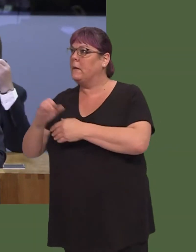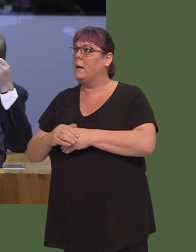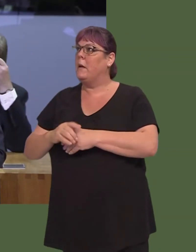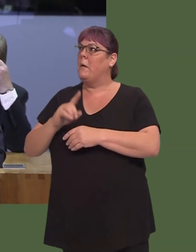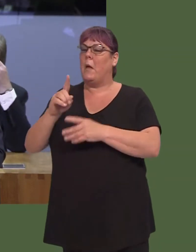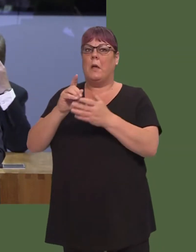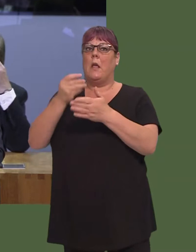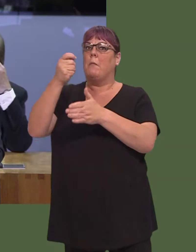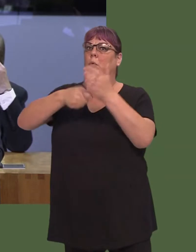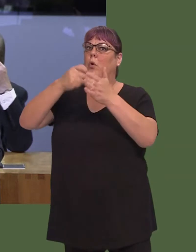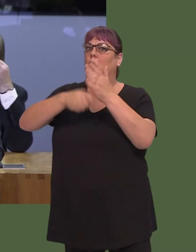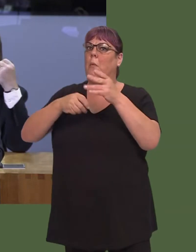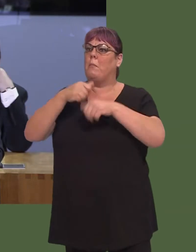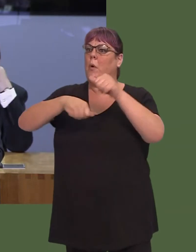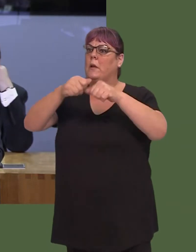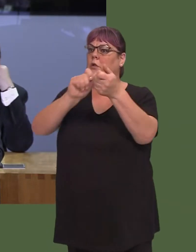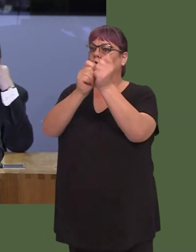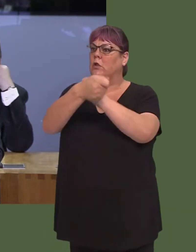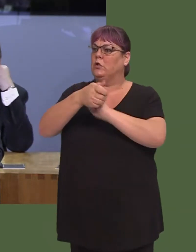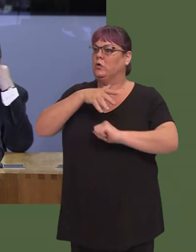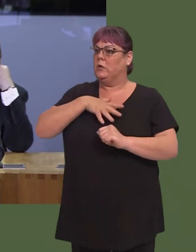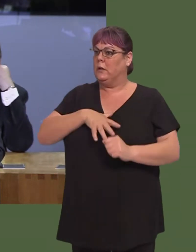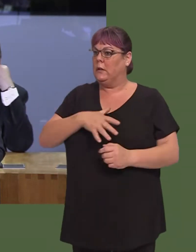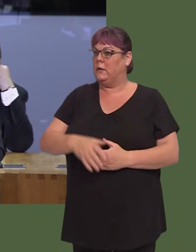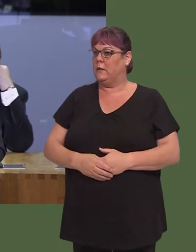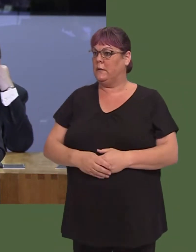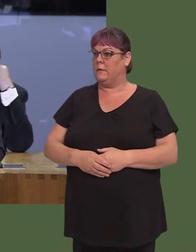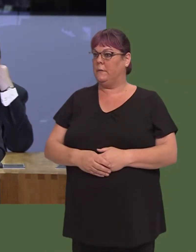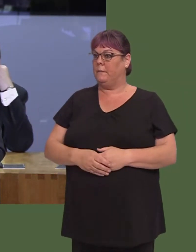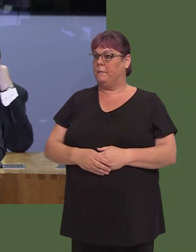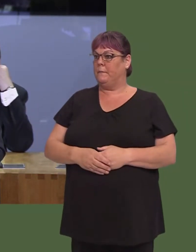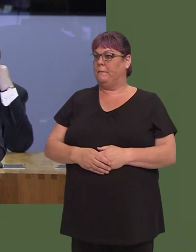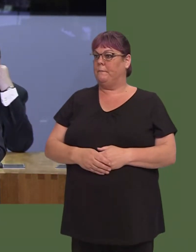initiated by the Cabinet Secretary for Economy and Transport, is now under way. That work